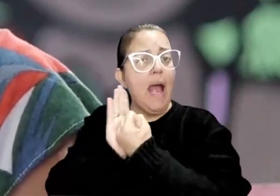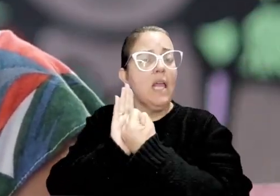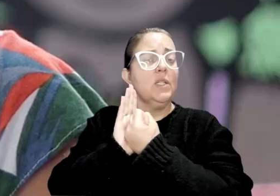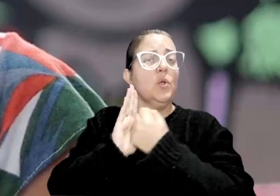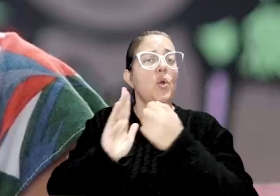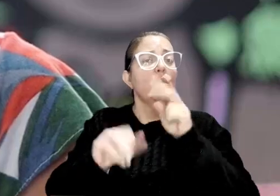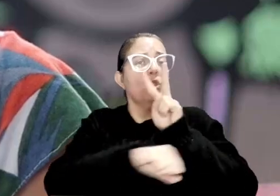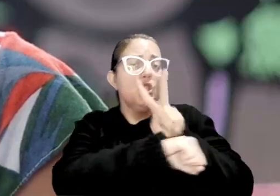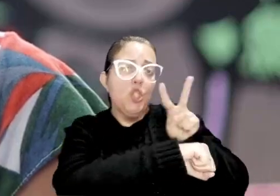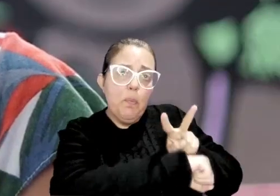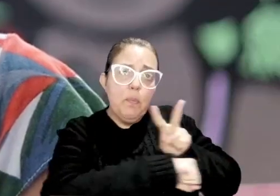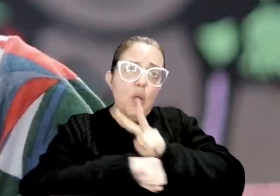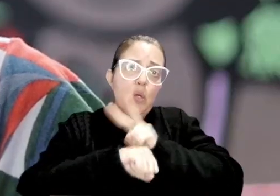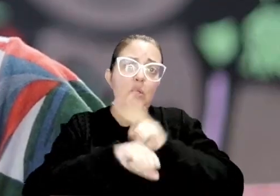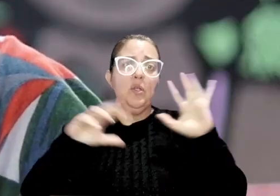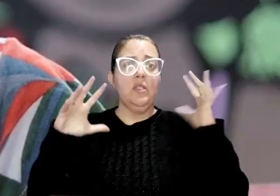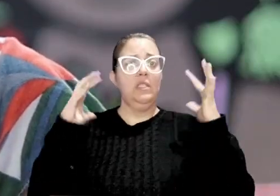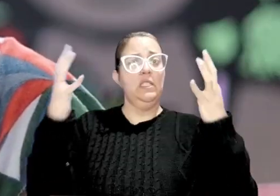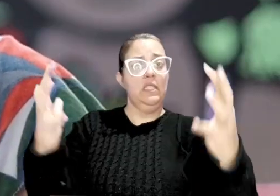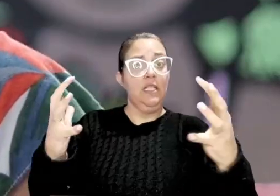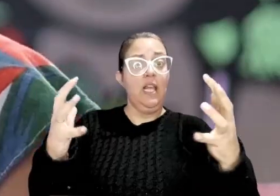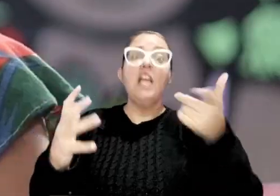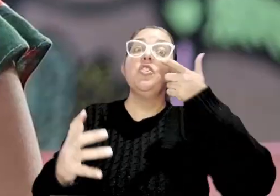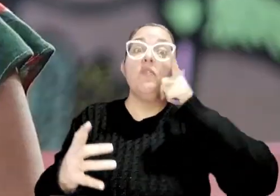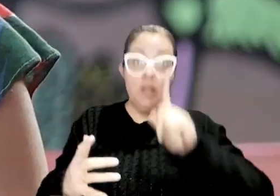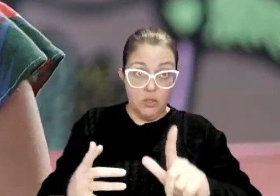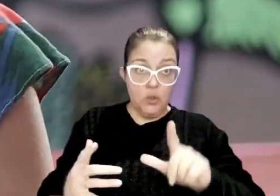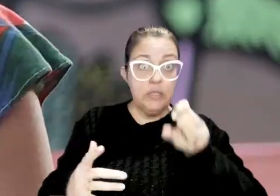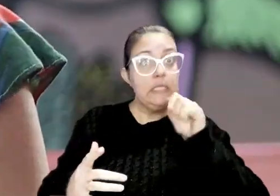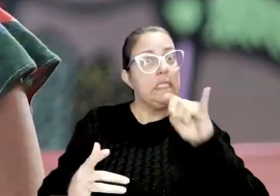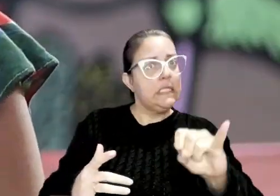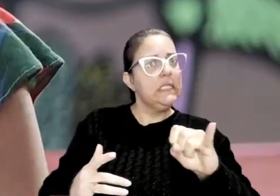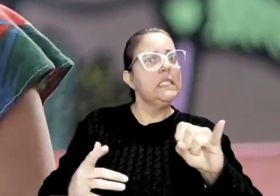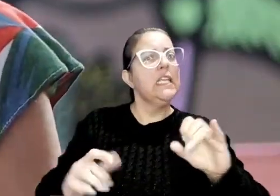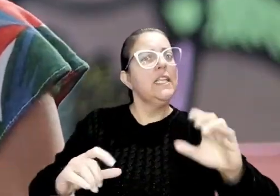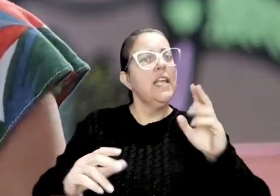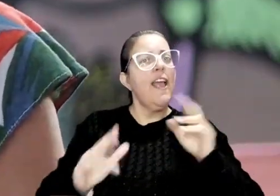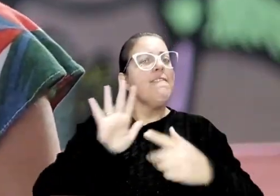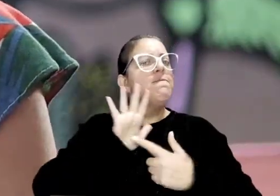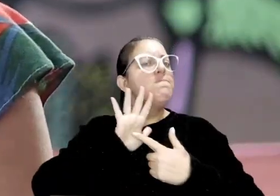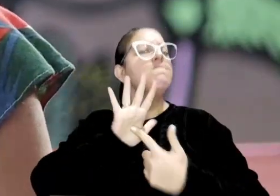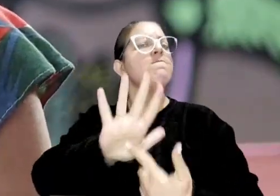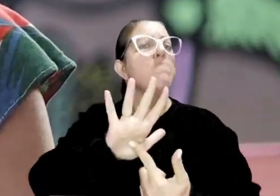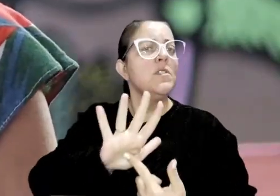enfrentar essa desigualdade se a gente enfrentar esse racismo então na medida em que os técnicos